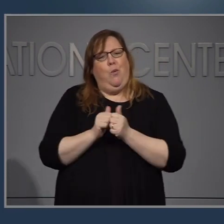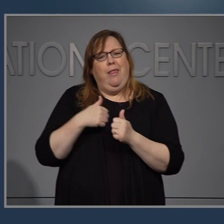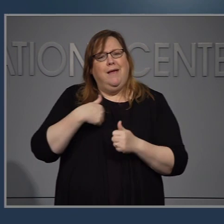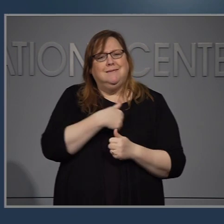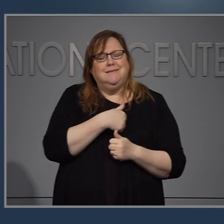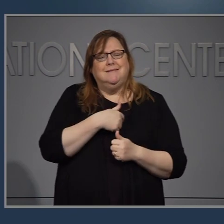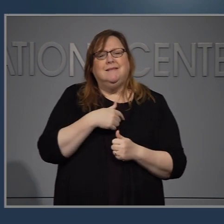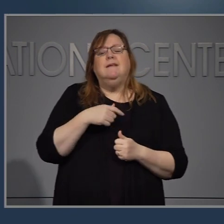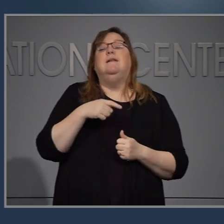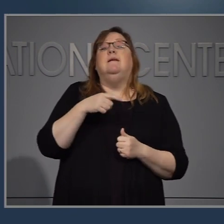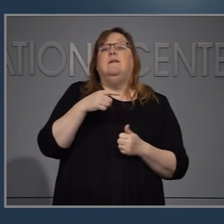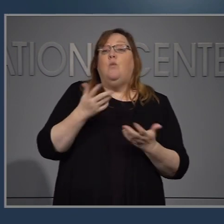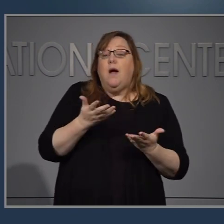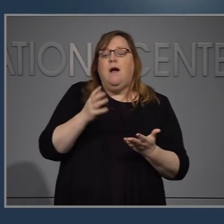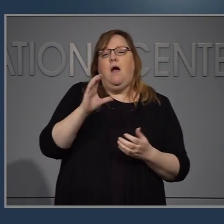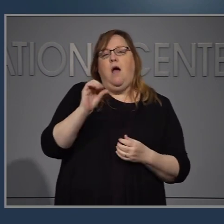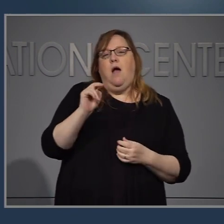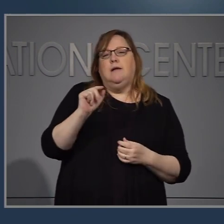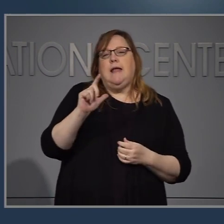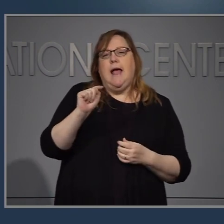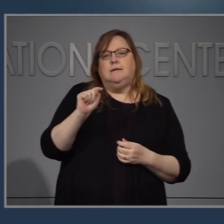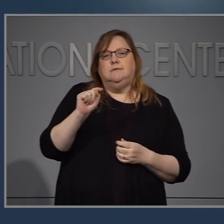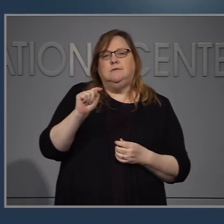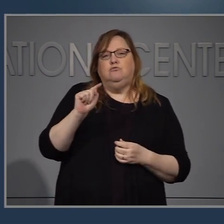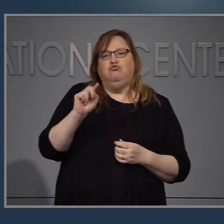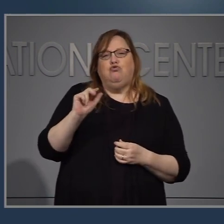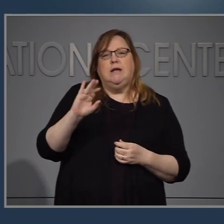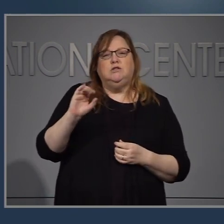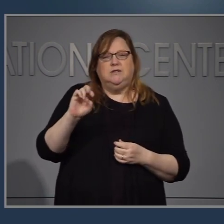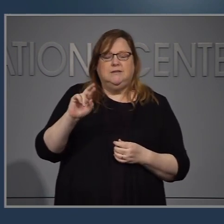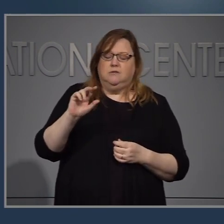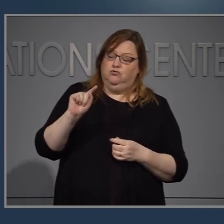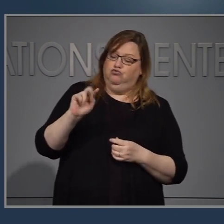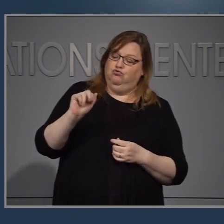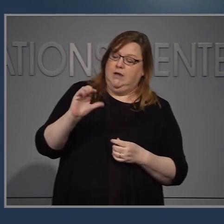los equipos comunitarios de con diecinueve se reflejan la diversidad y la mitad, casi la